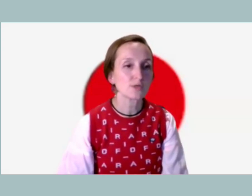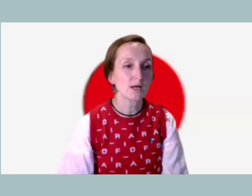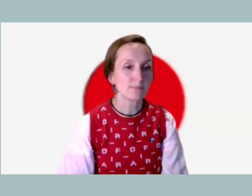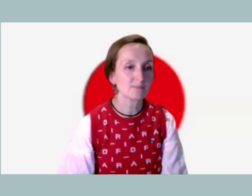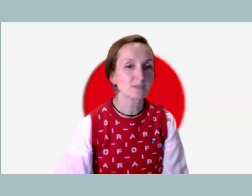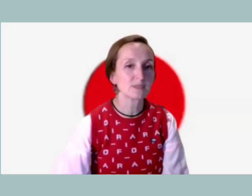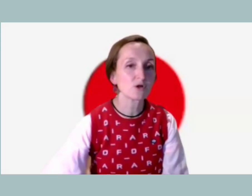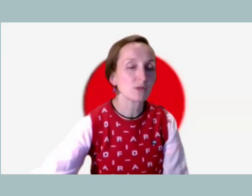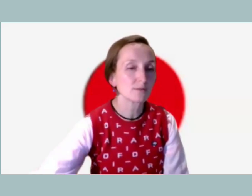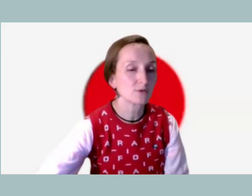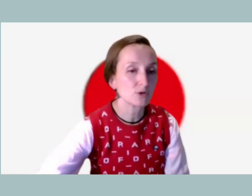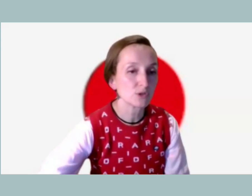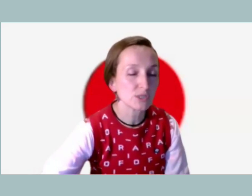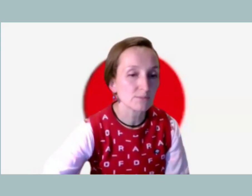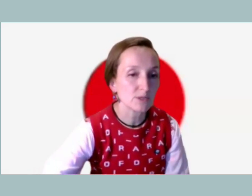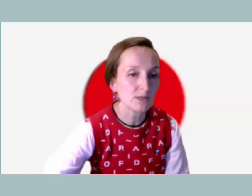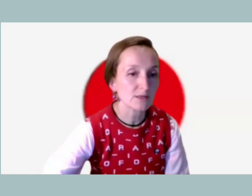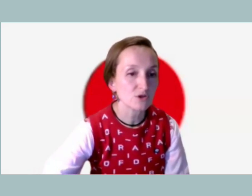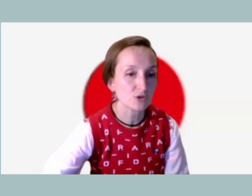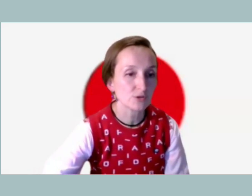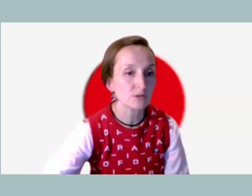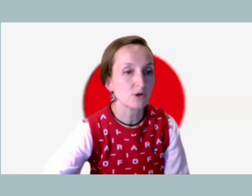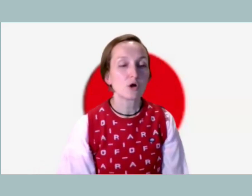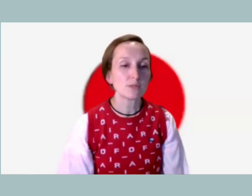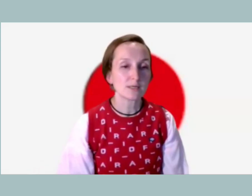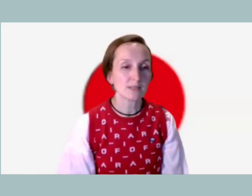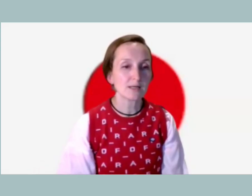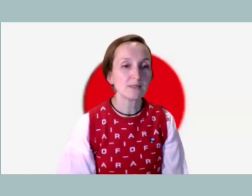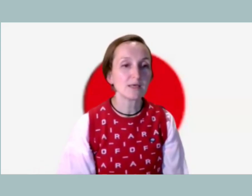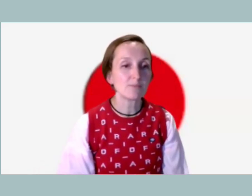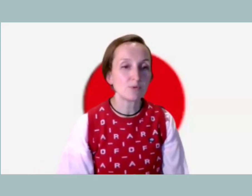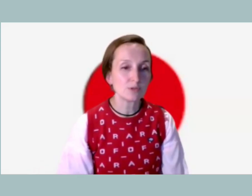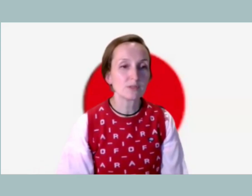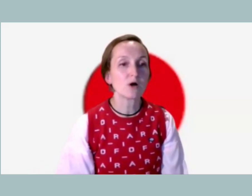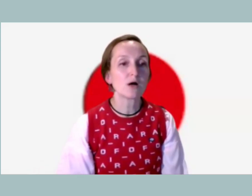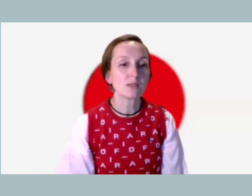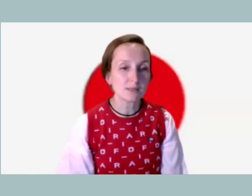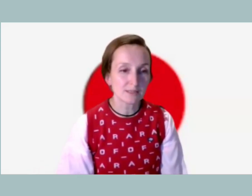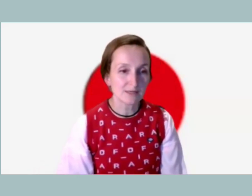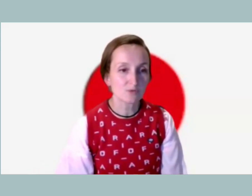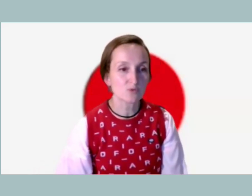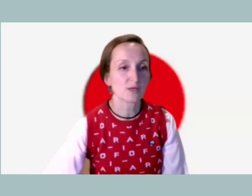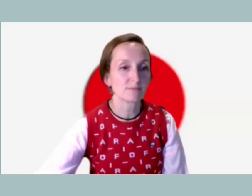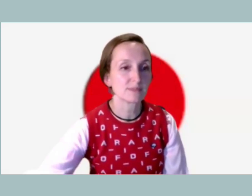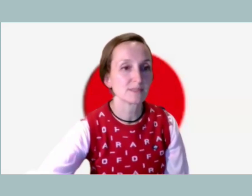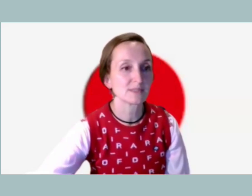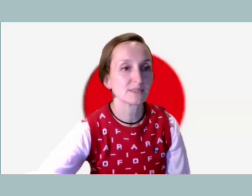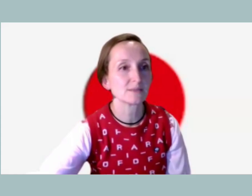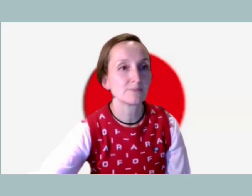Bizi dağlarla tanıştırmaya devam ettiğin için çok teşekkür ederim. Dağlardan Japonya haberlerine geçiyoruz.